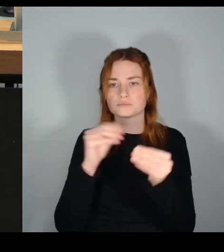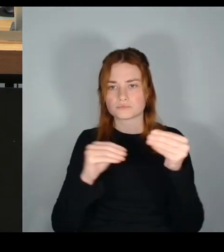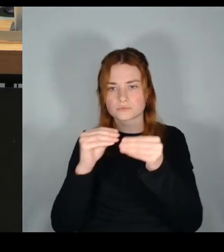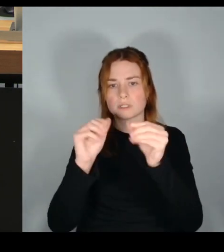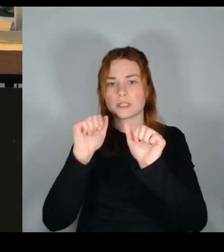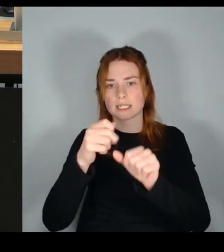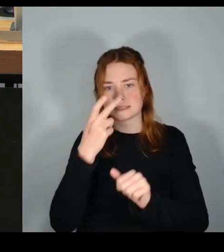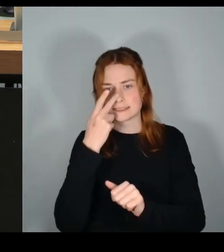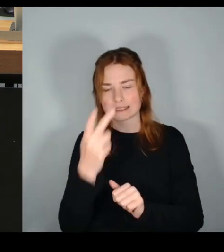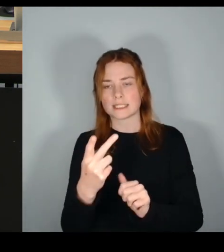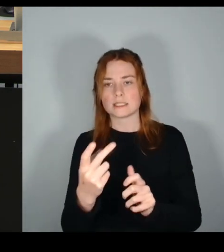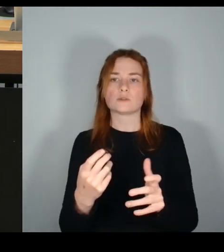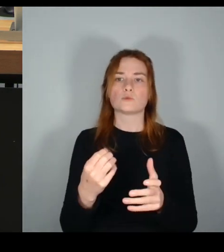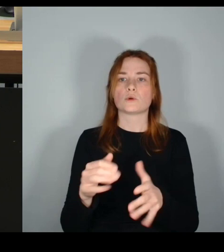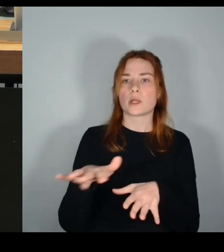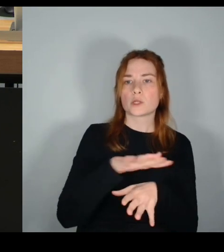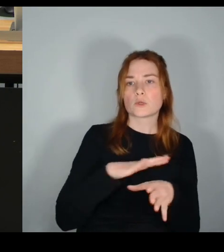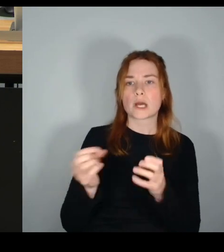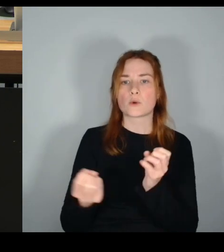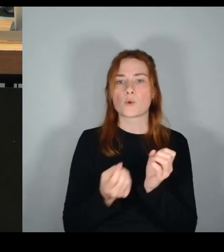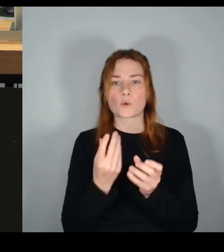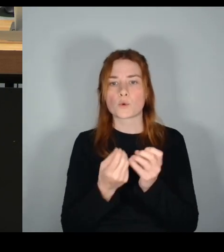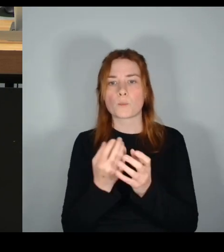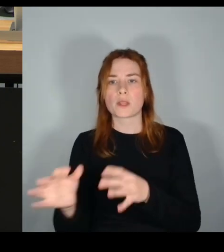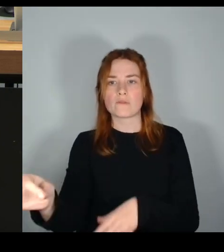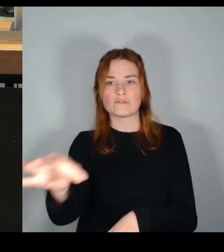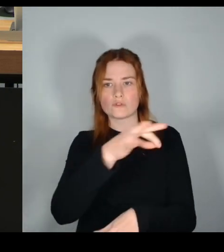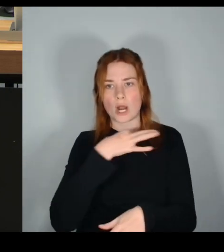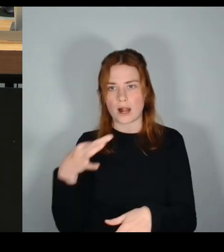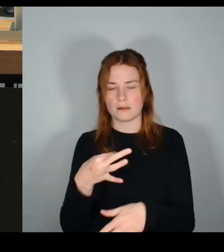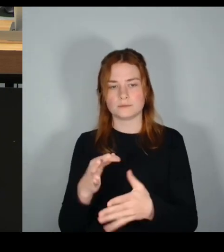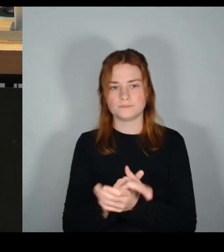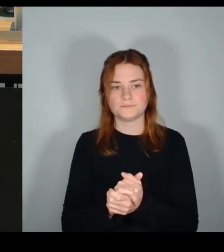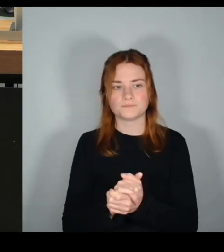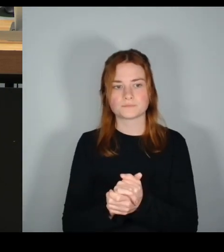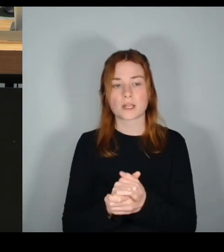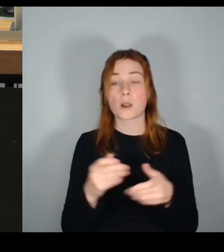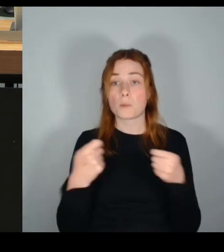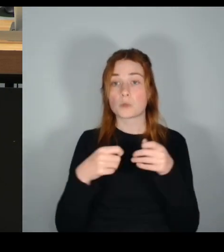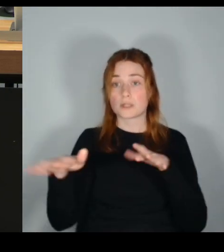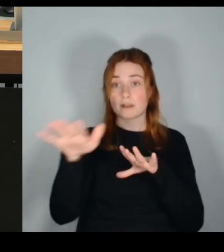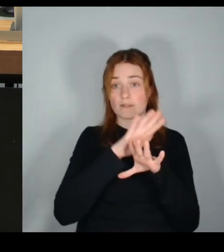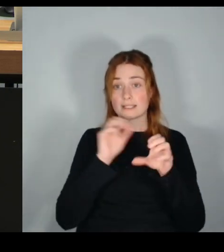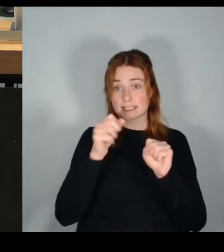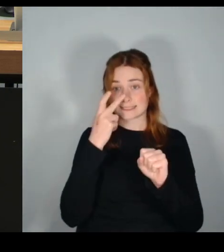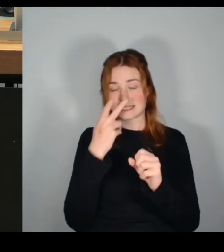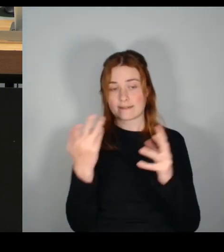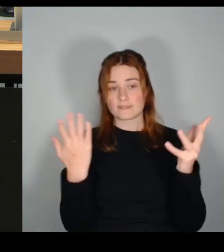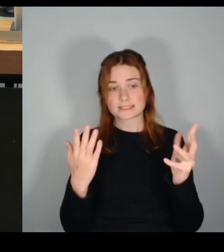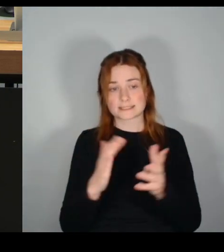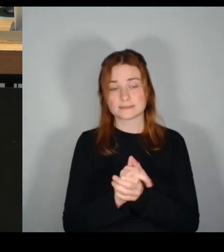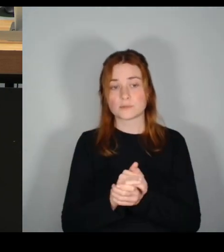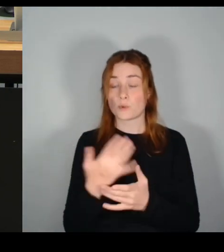Bundesweit gesehen und das interessant. Gehört die Kultur und Kreativwirtschaft mit einem Umsatz von 175 Milliarden € zu den wichtigsten